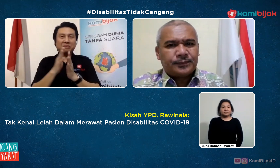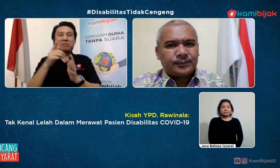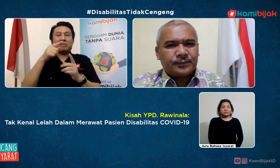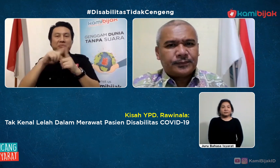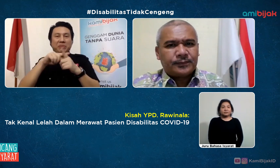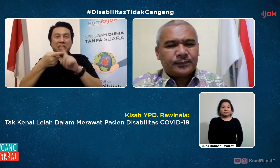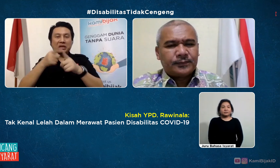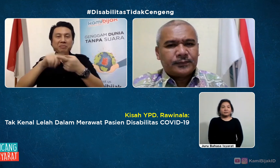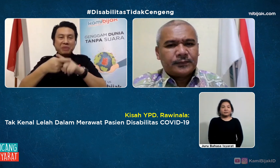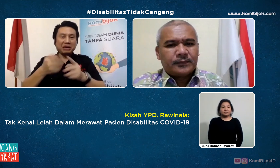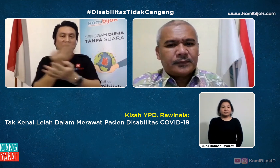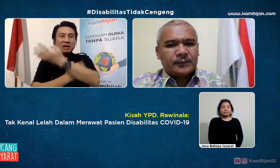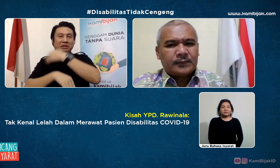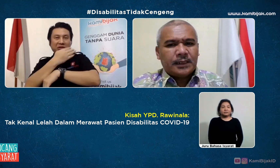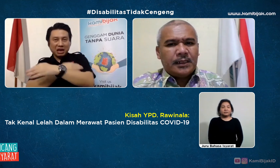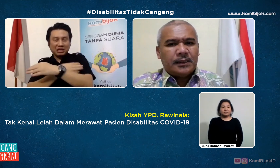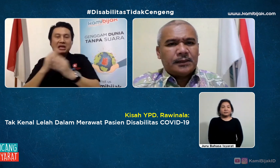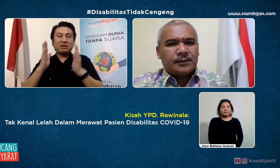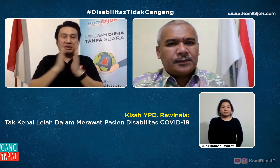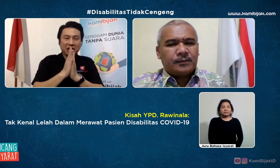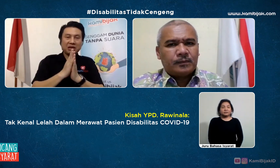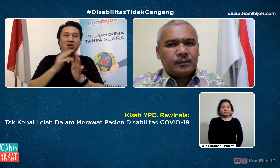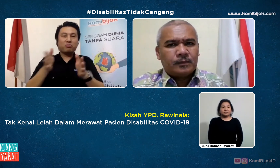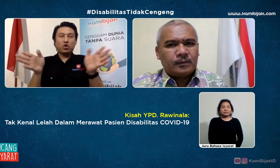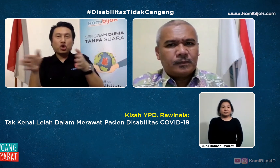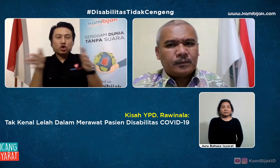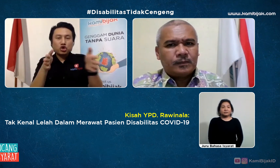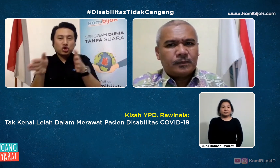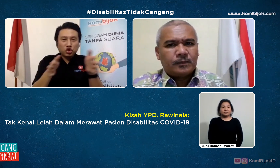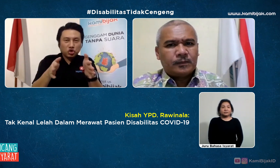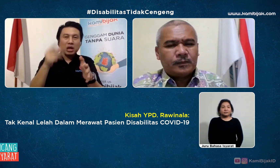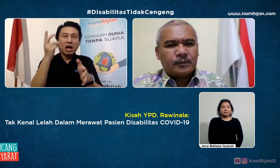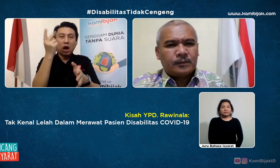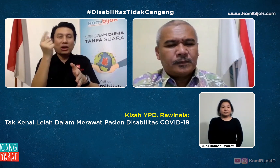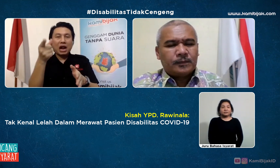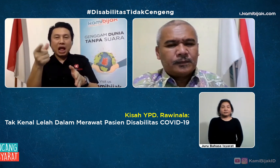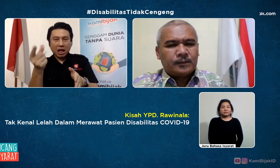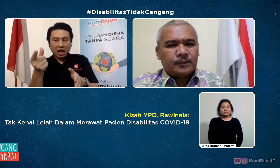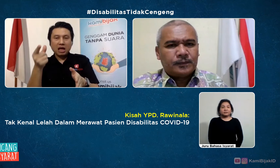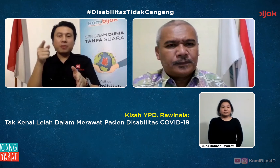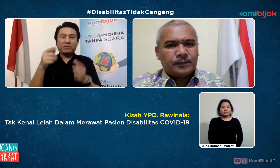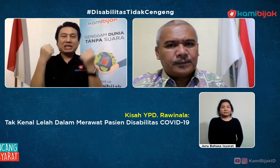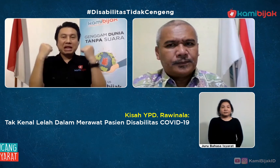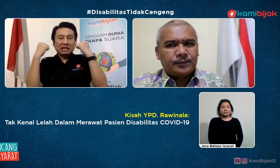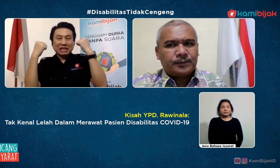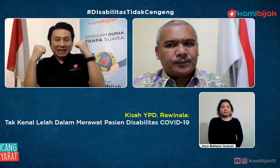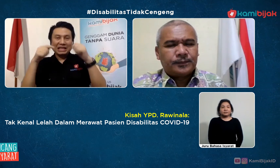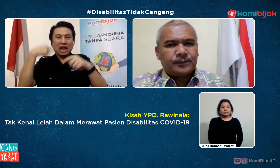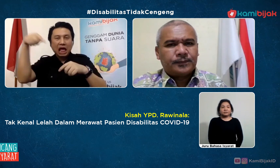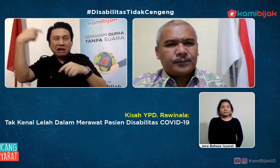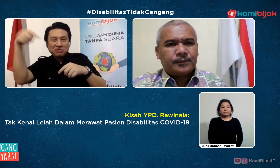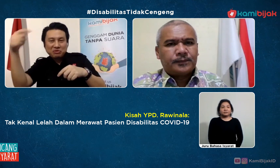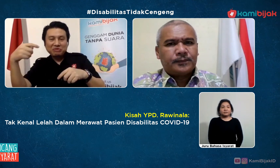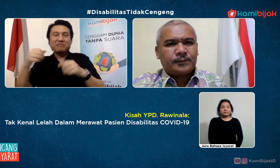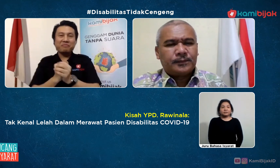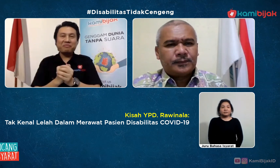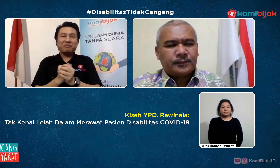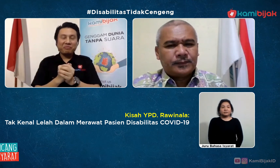serta untuk teman-teman Disabilitas dan para pengurus di Rawinala sehat-sehat selalu ya.